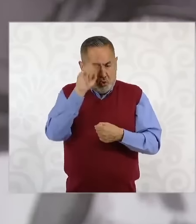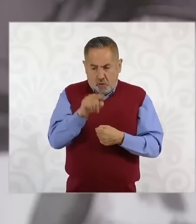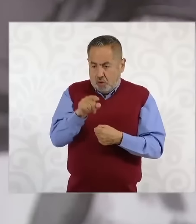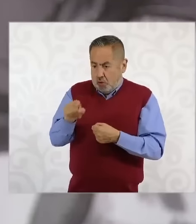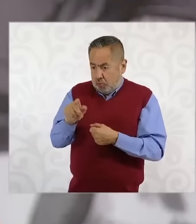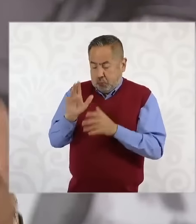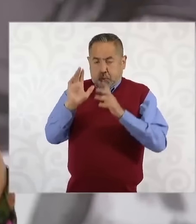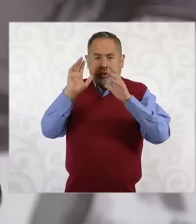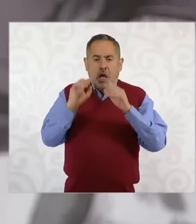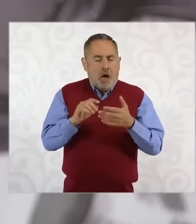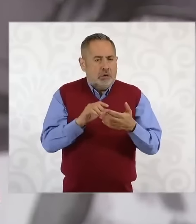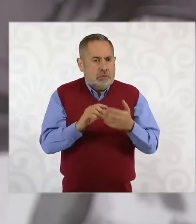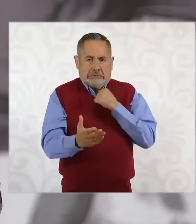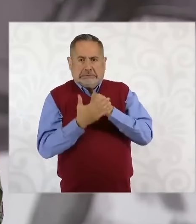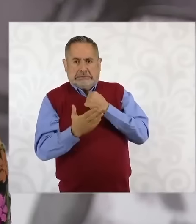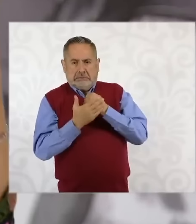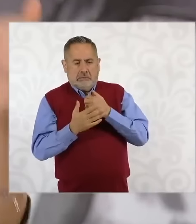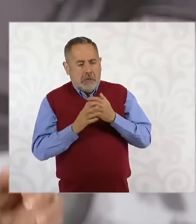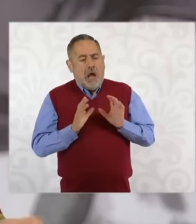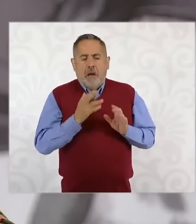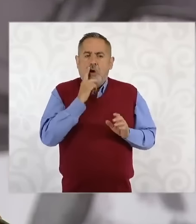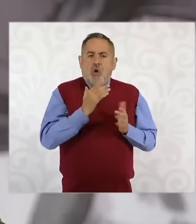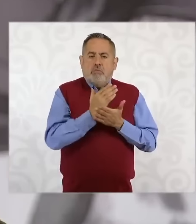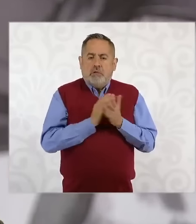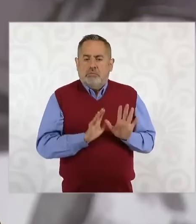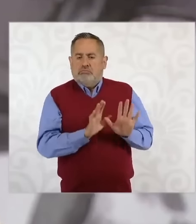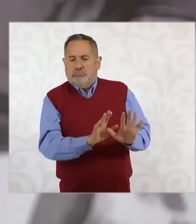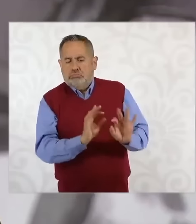Nosotros o al final del sexenio pasado y al principio del nuestro tomamos el que no